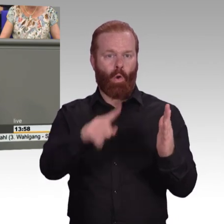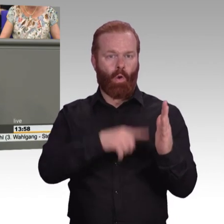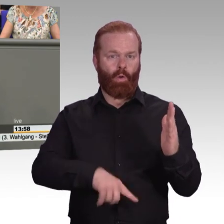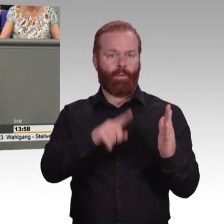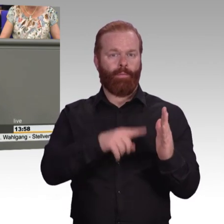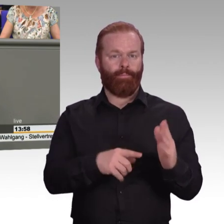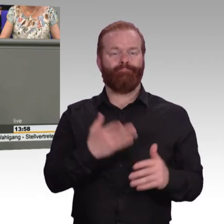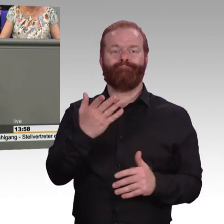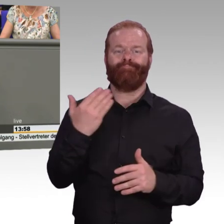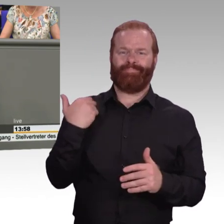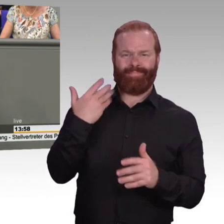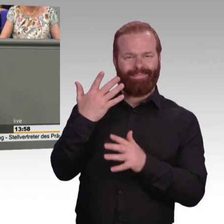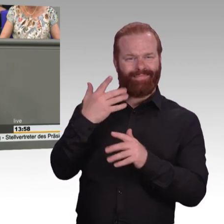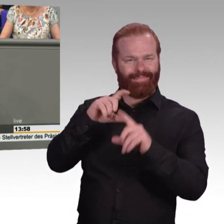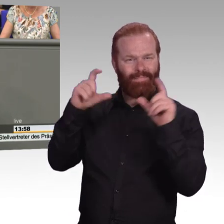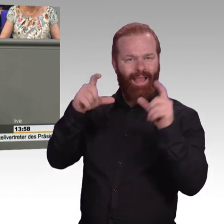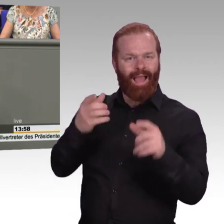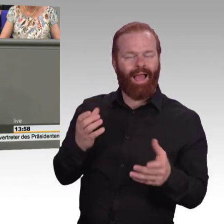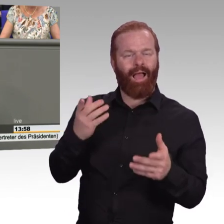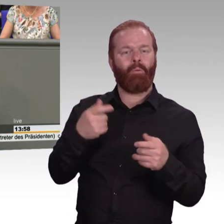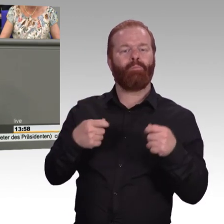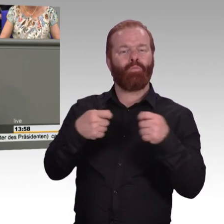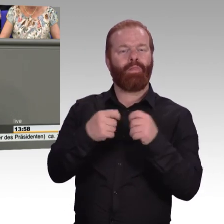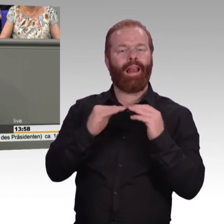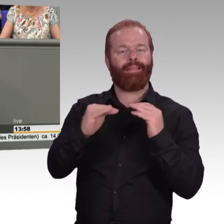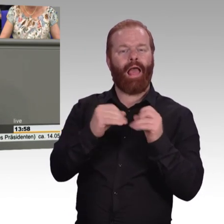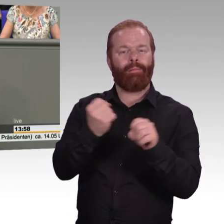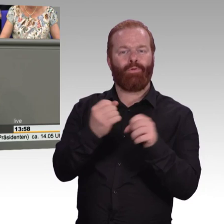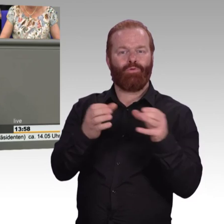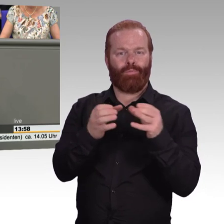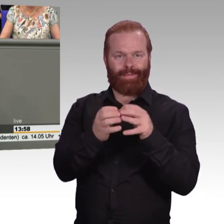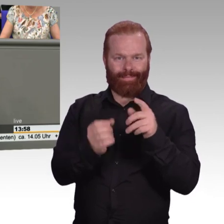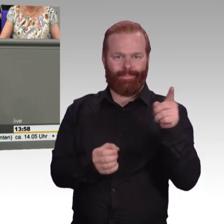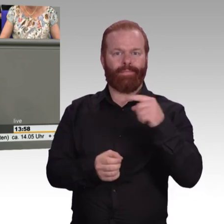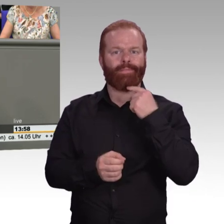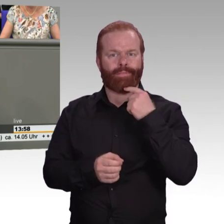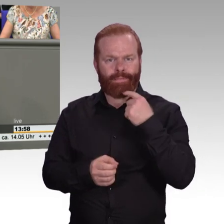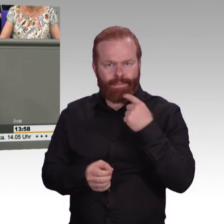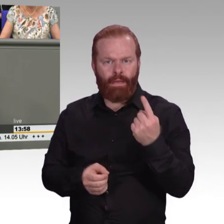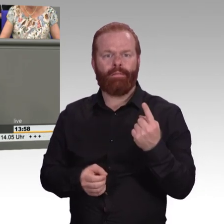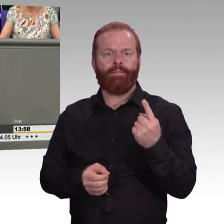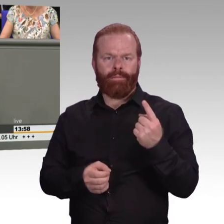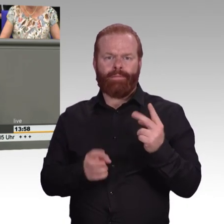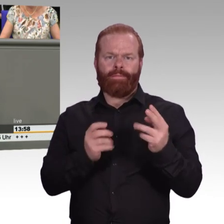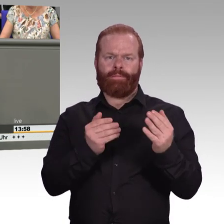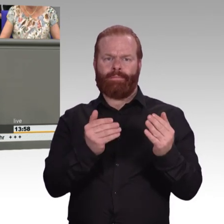und konstruktiv aufbauen zu können und um zu einer guten Lösung im Sinne unserer Kinder als auch unserer Eltern zu kommen.